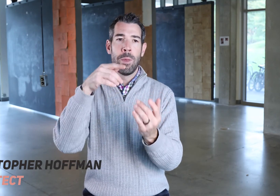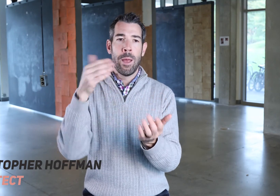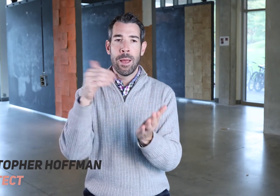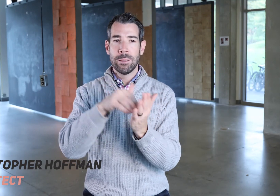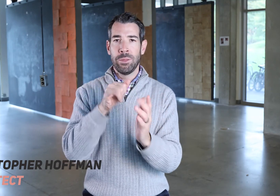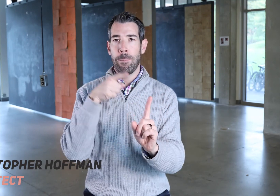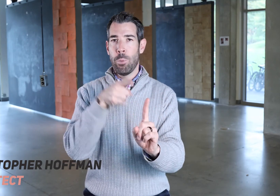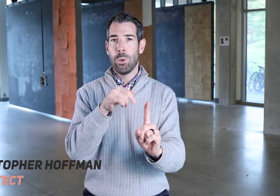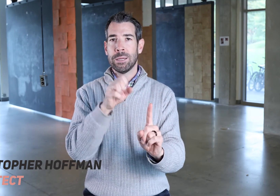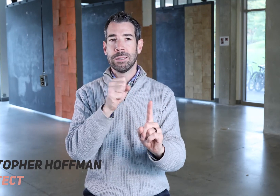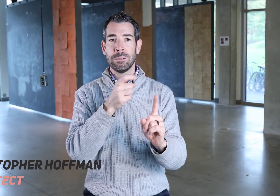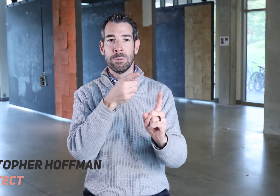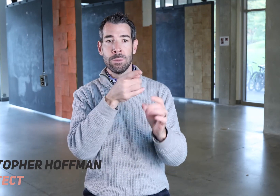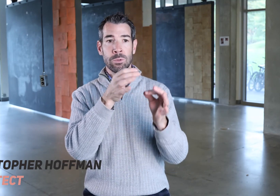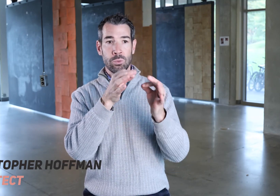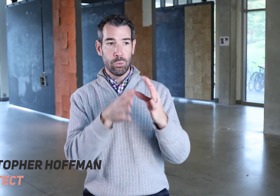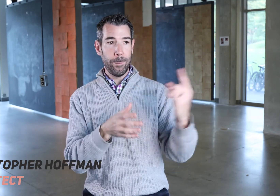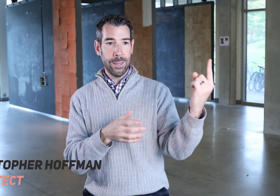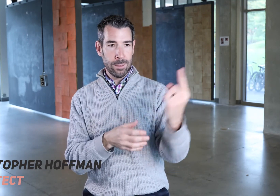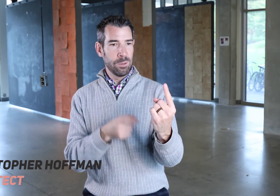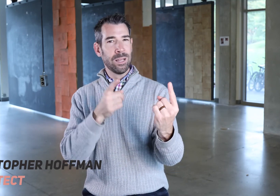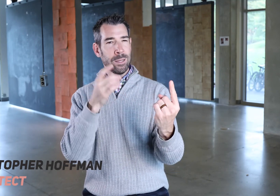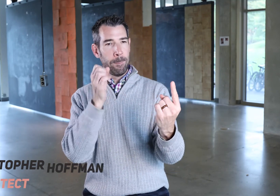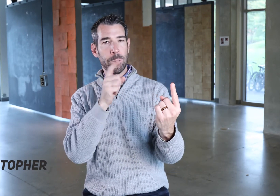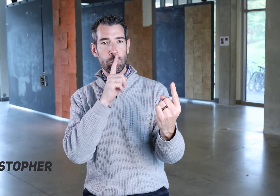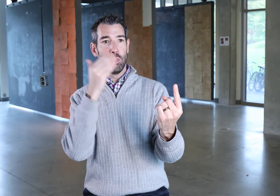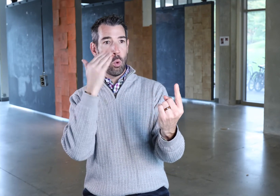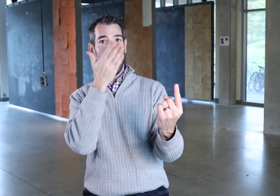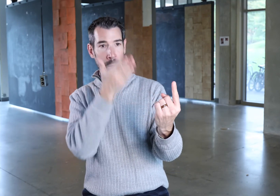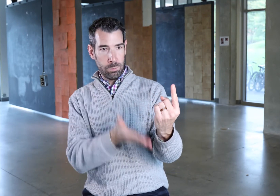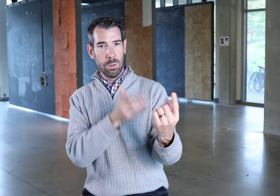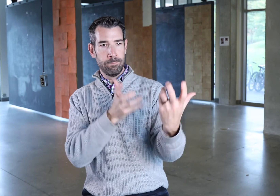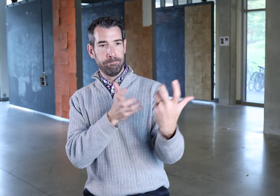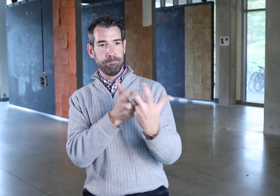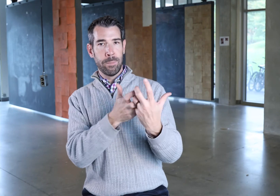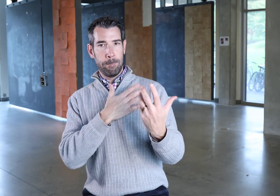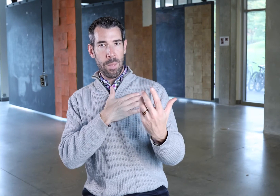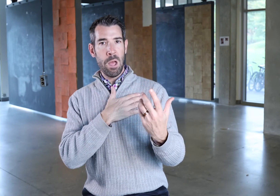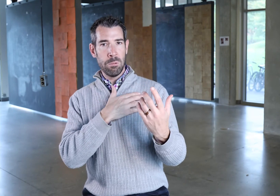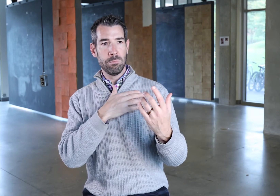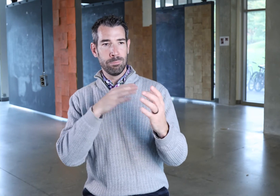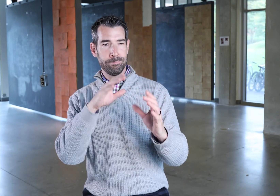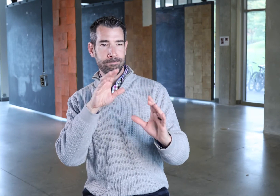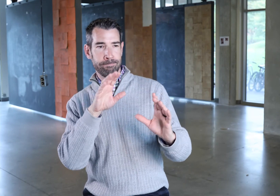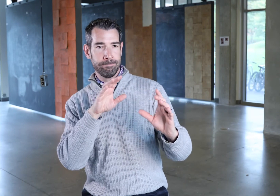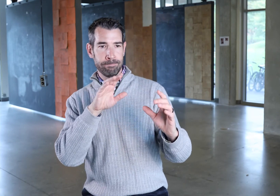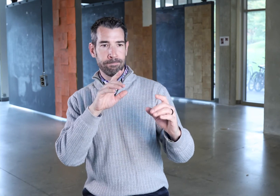Pero de nuevo, el punto es que era importante que el intérprete coincidiera con mi estilo de comunicación